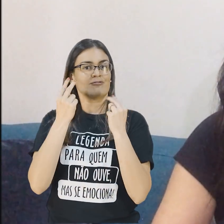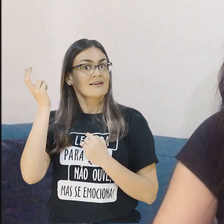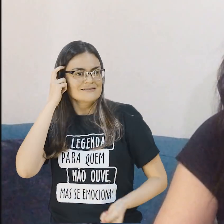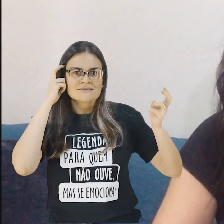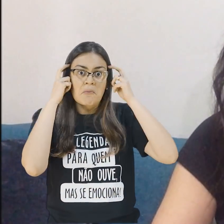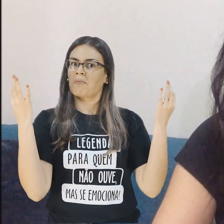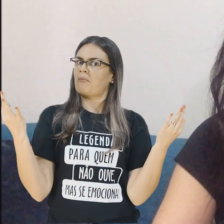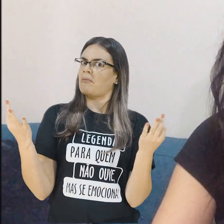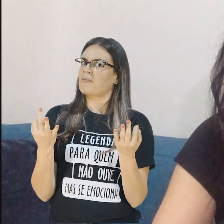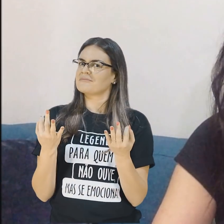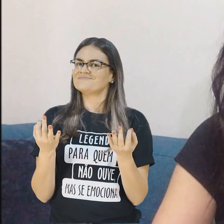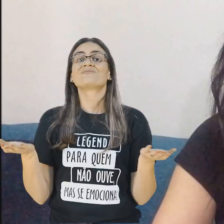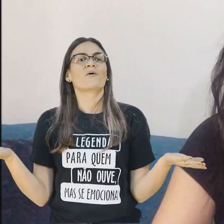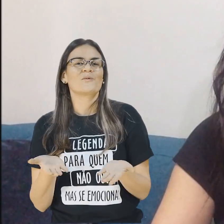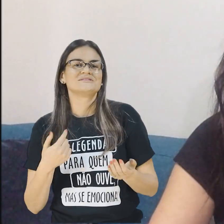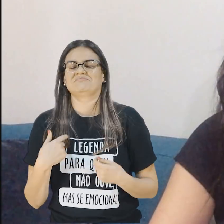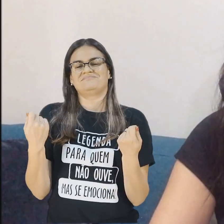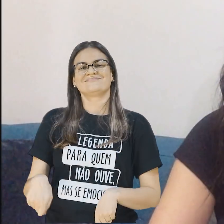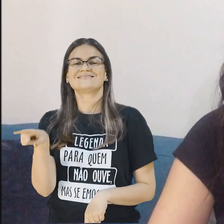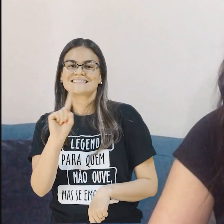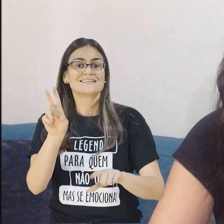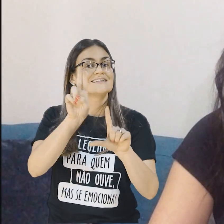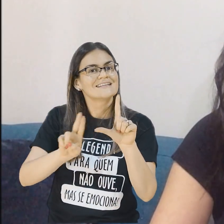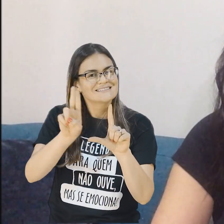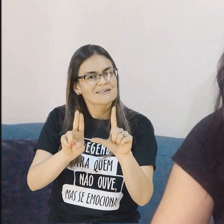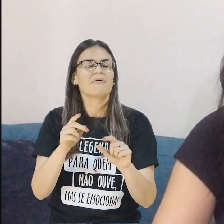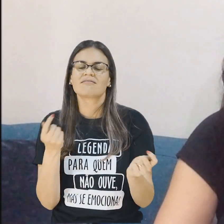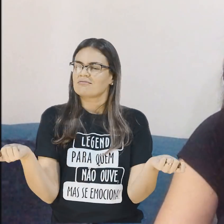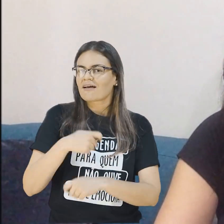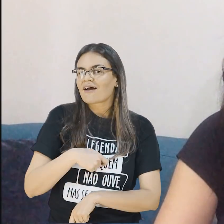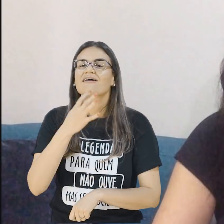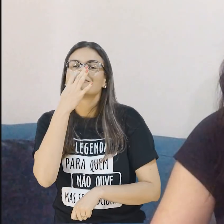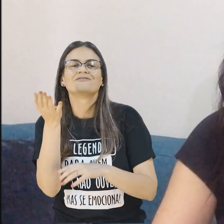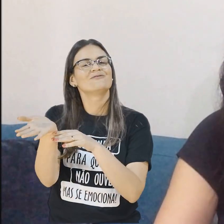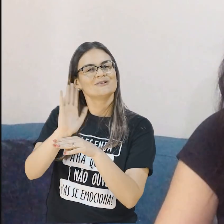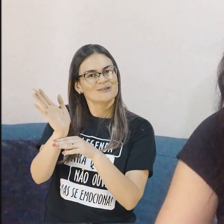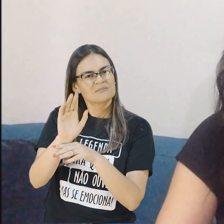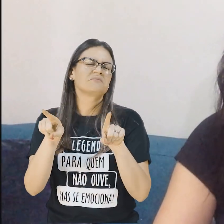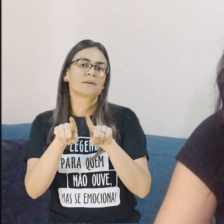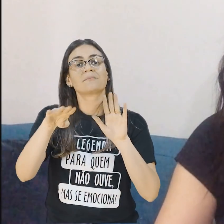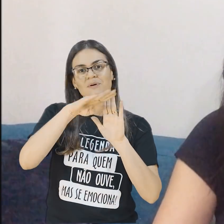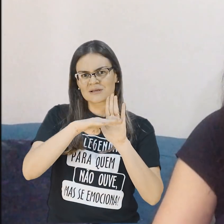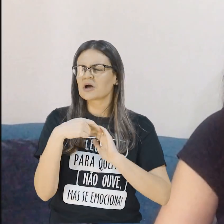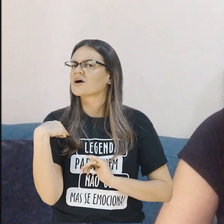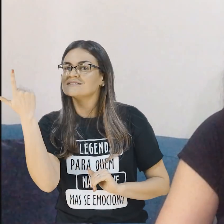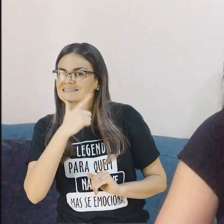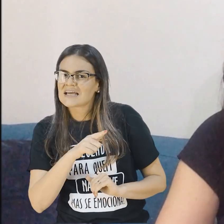Quando eu fiz o segundo lado do implante coclear, eu tive o resultado perfeito. E hoje já não dependo tanto da legenda